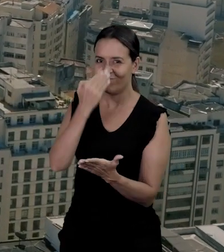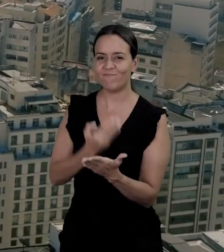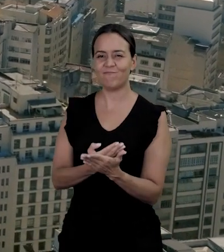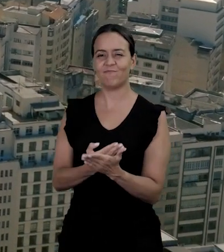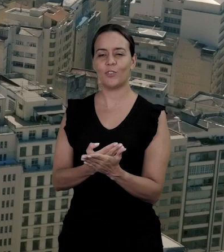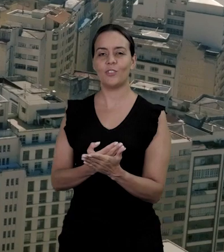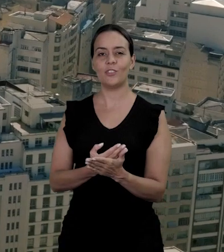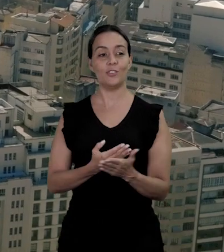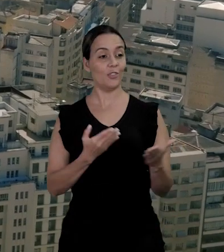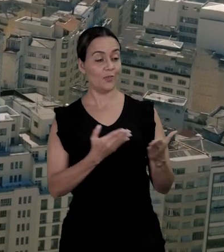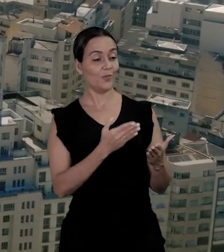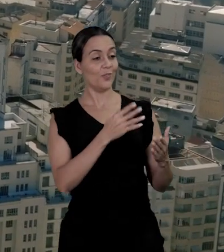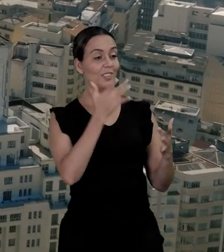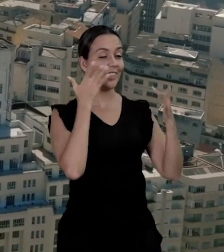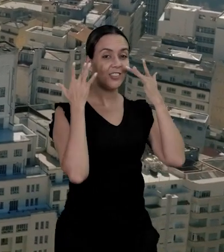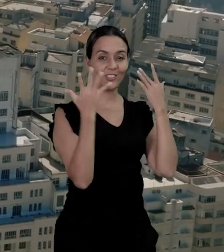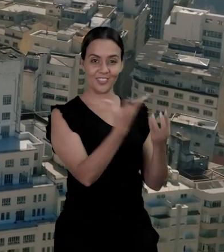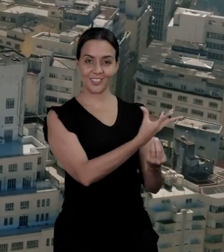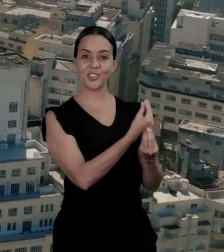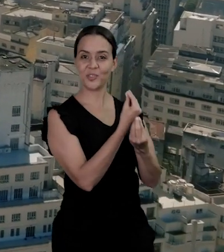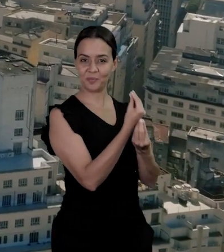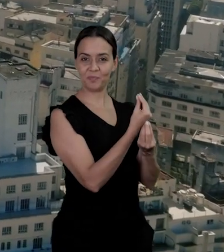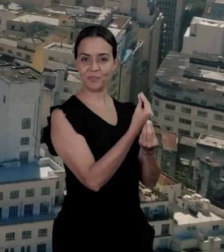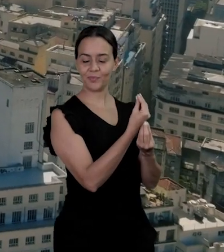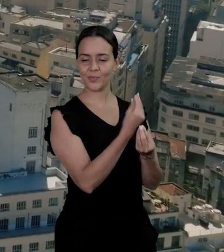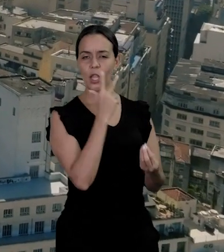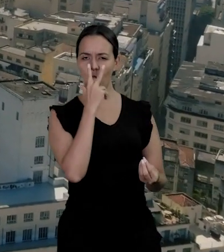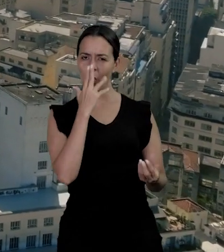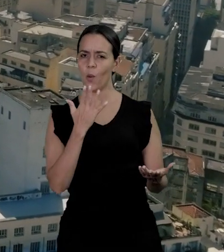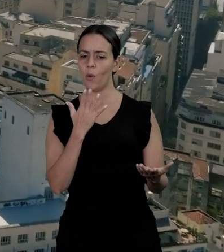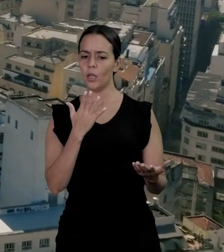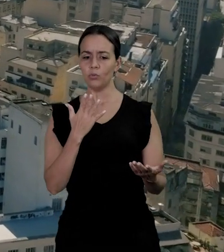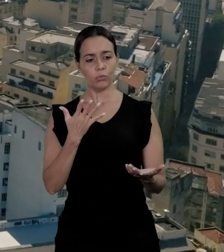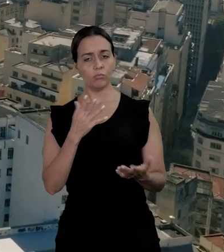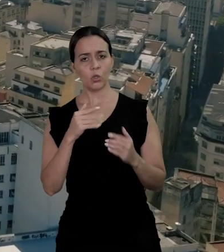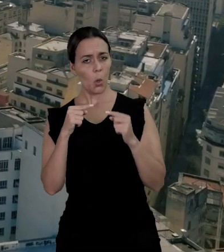Um dos encontros mais insólitos. Acho que em parte tem a ver comigo mesmo,